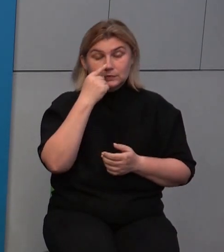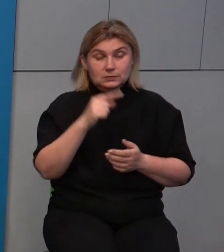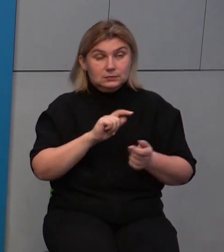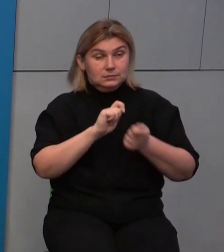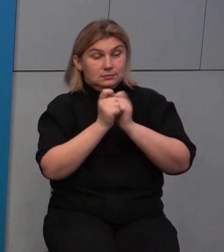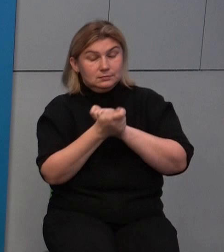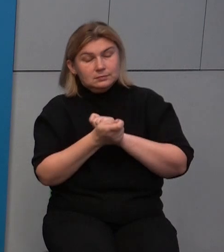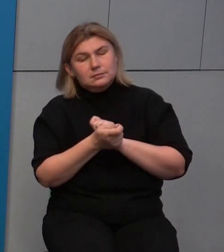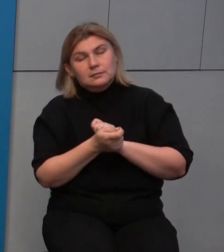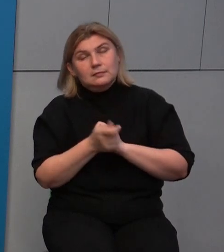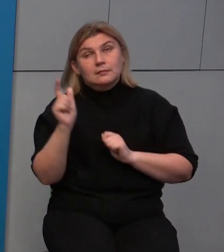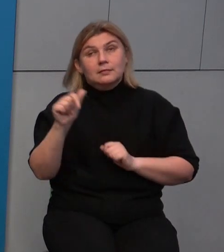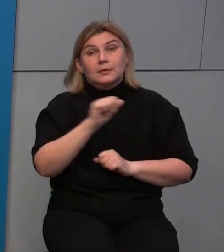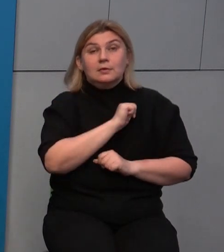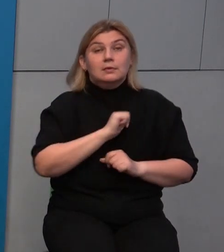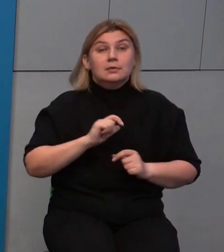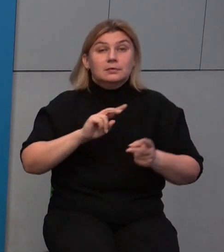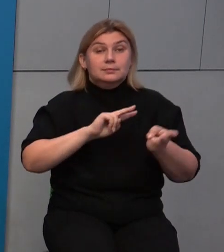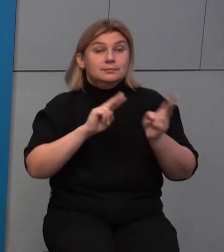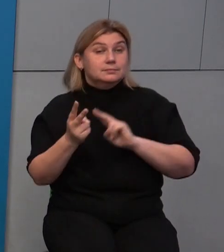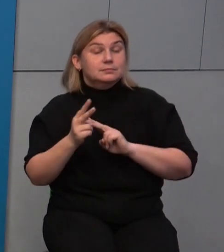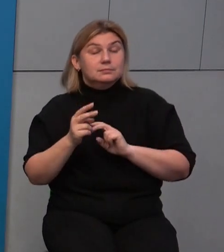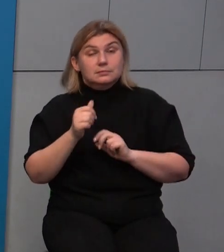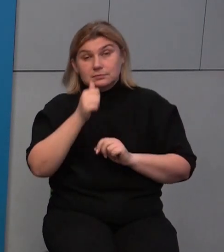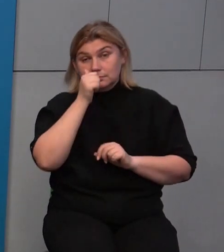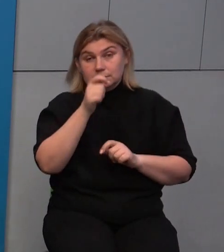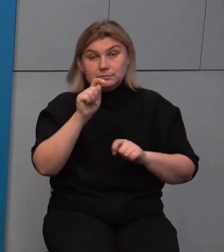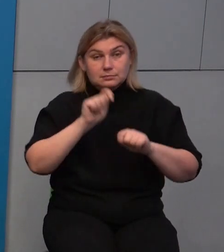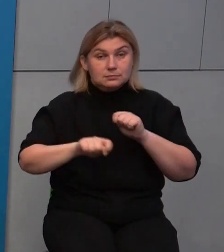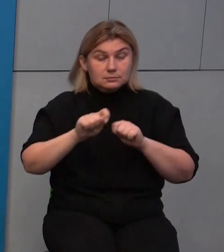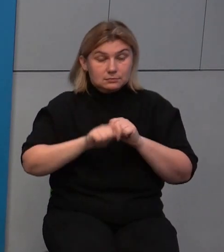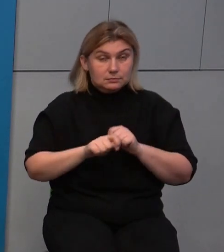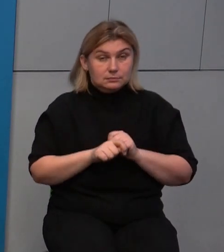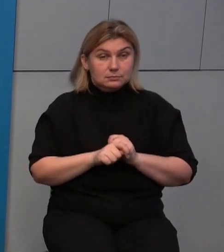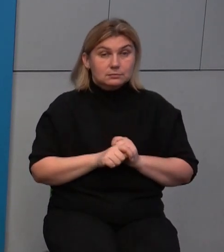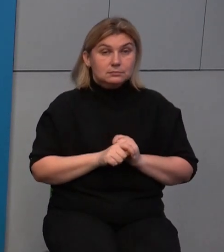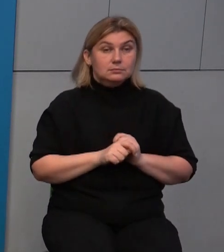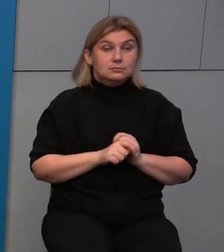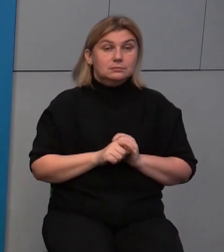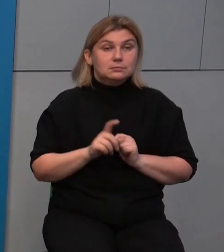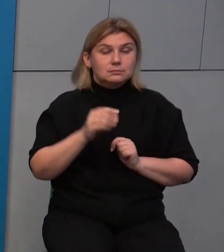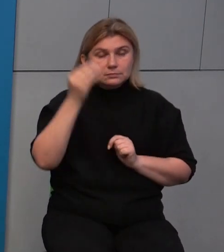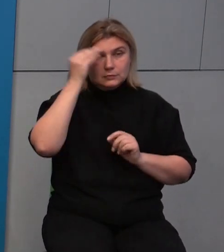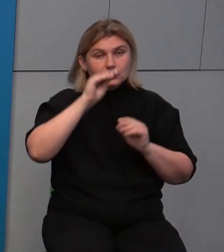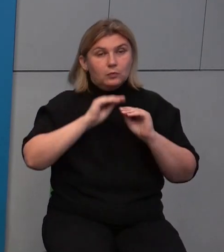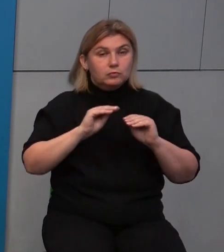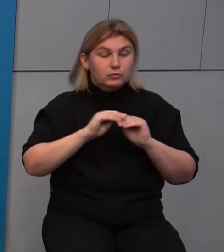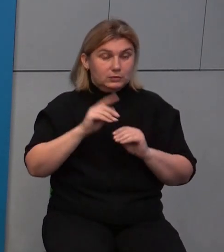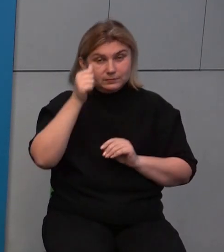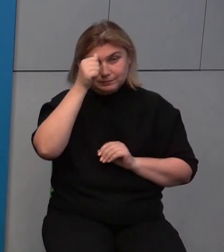to sobie sam przetłumaczył, a nie był w stanie nawet sprawdzić tego, jak się ten uczony nazywa.